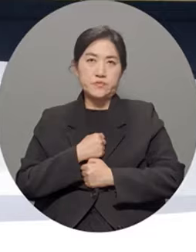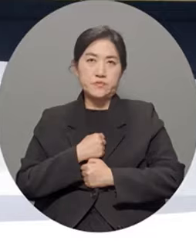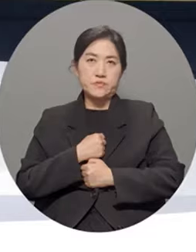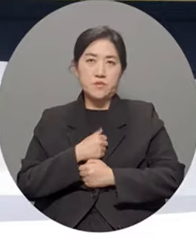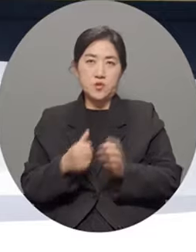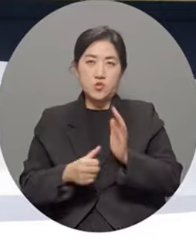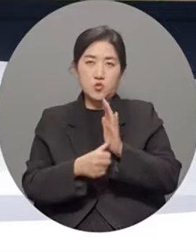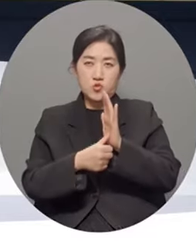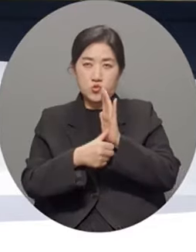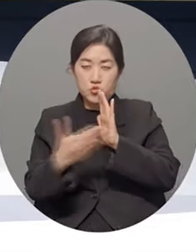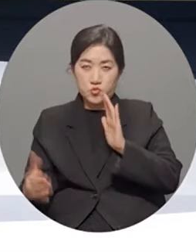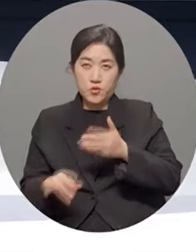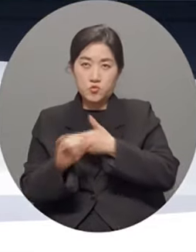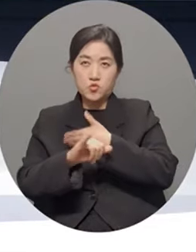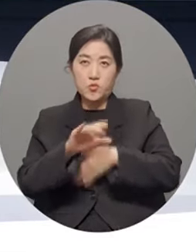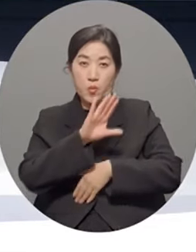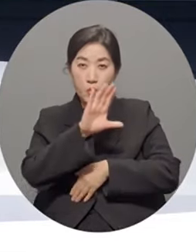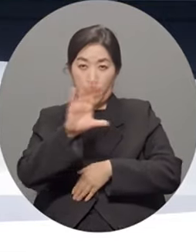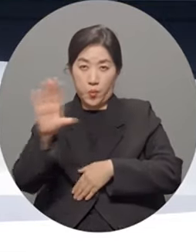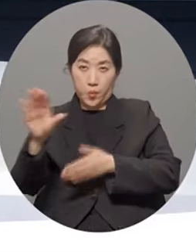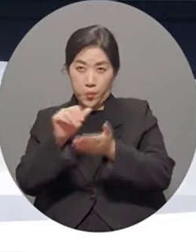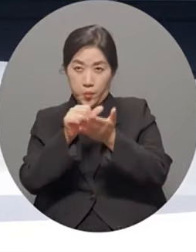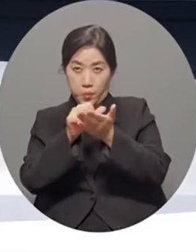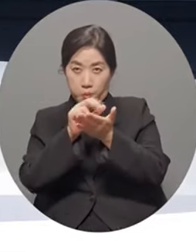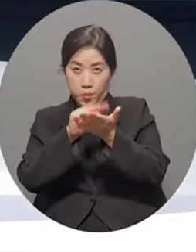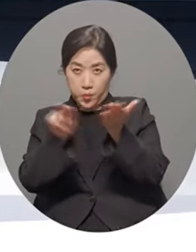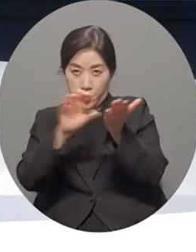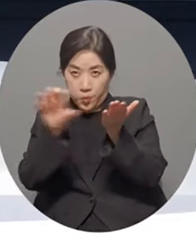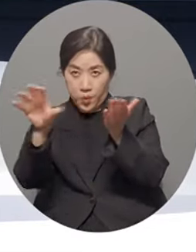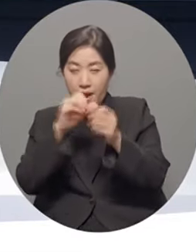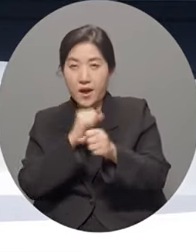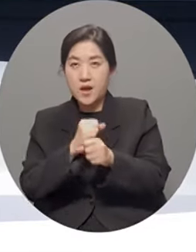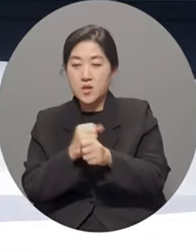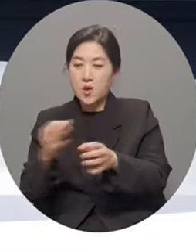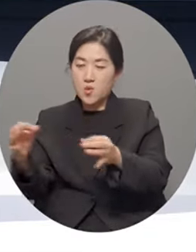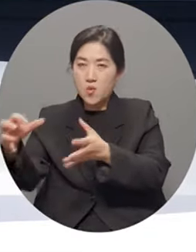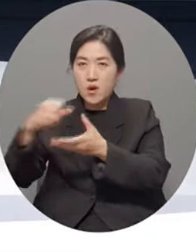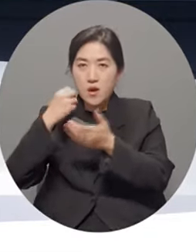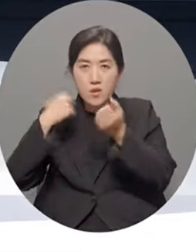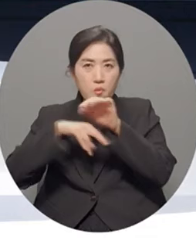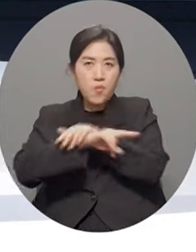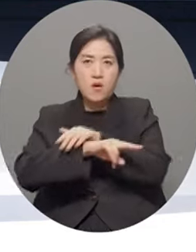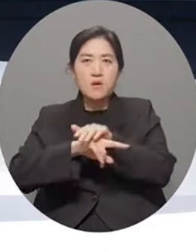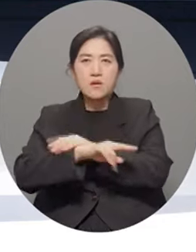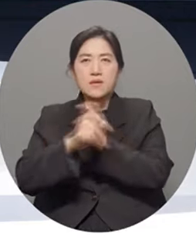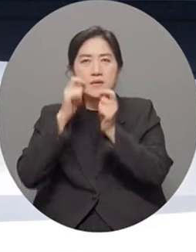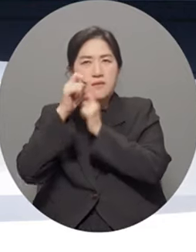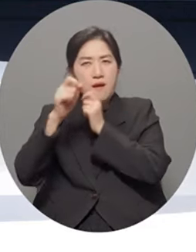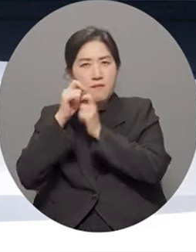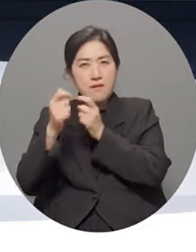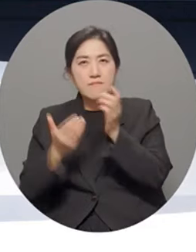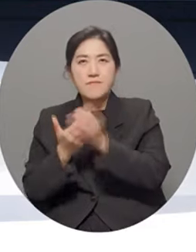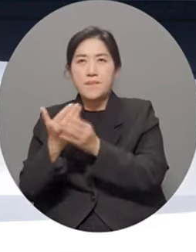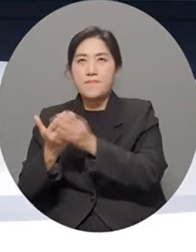주의하셔야겠습니다. 유명 유튜브 계정을 모방해서 투자를 유도한 뒤 돈만 챙겨 달아나는 사기 사건이